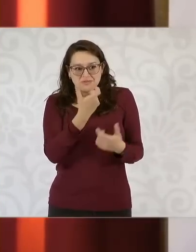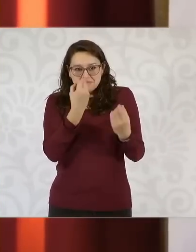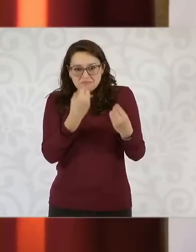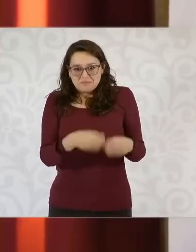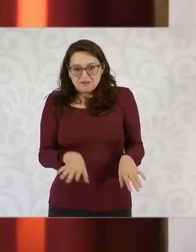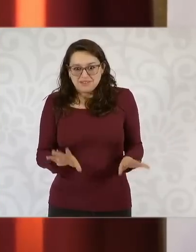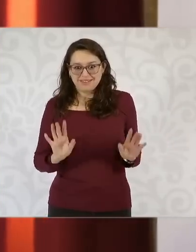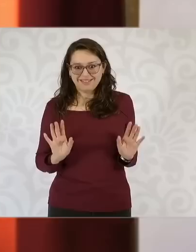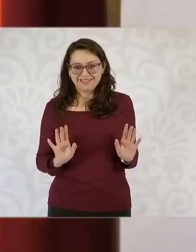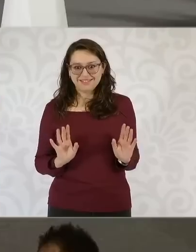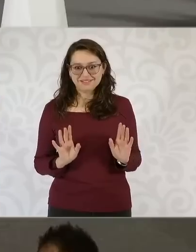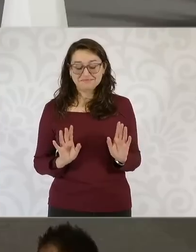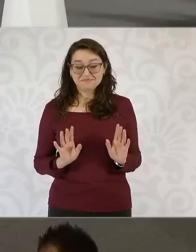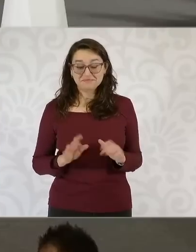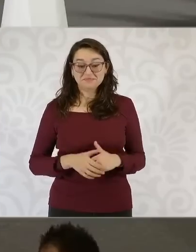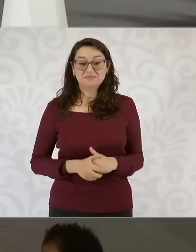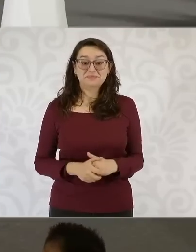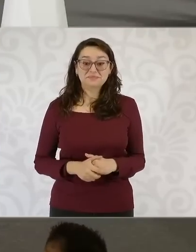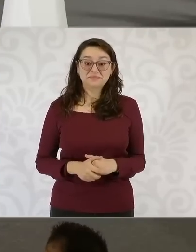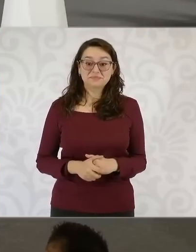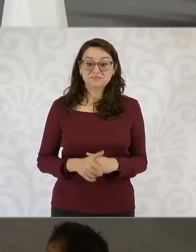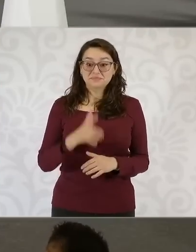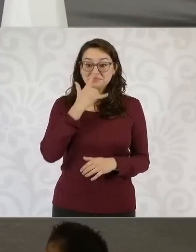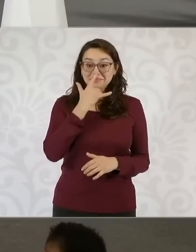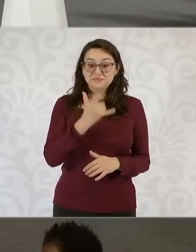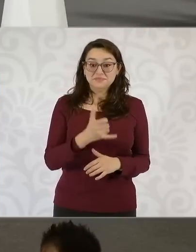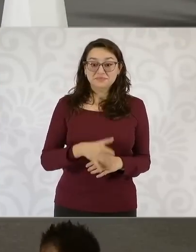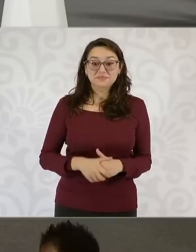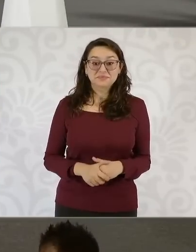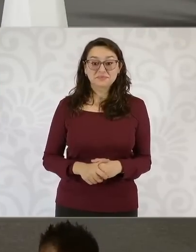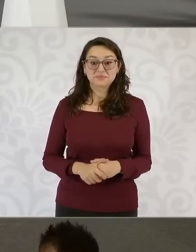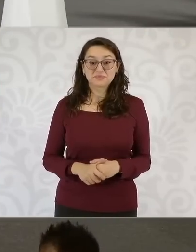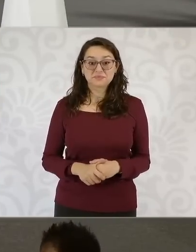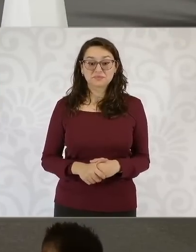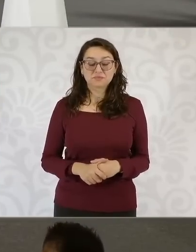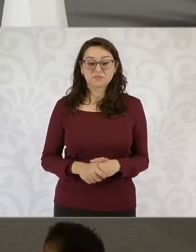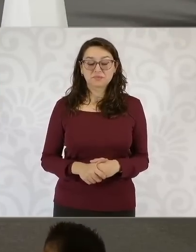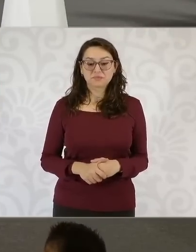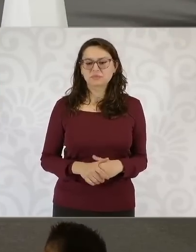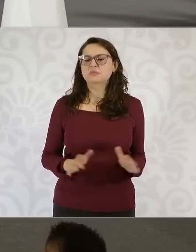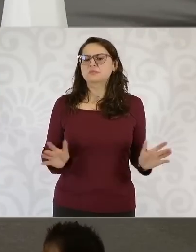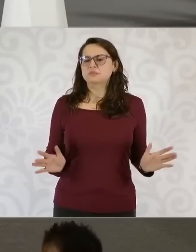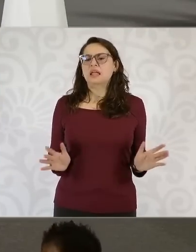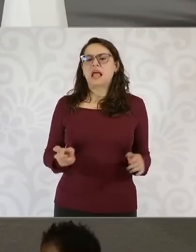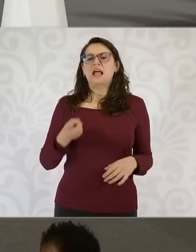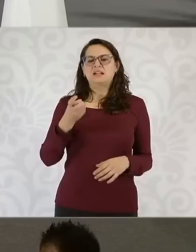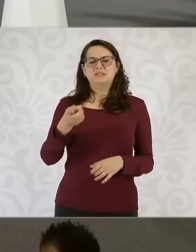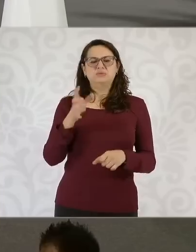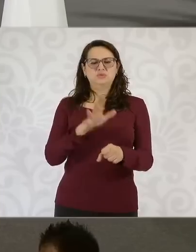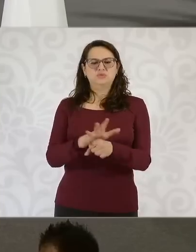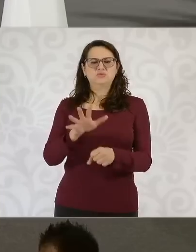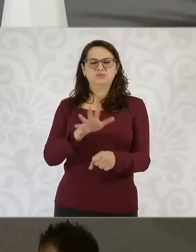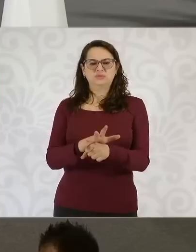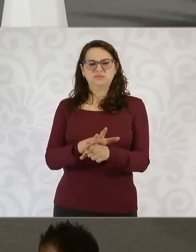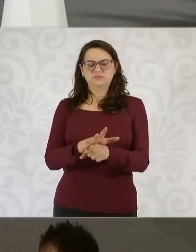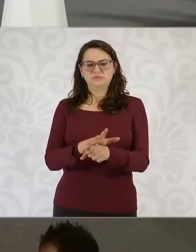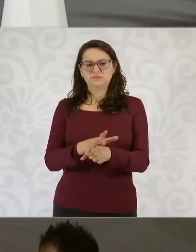la que sigue por favor a ver cuál otra tenemos Bueno creo que con esto nos la Fuente es el son